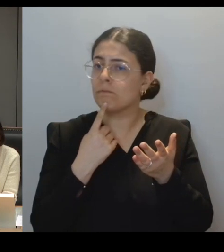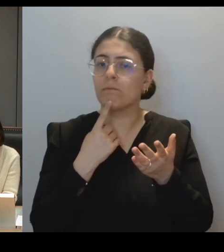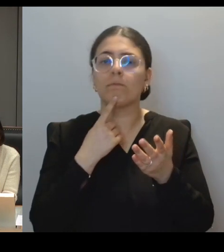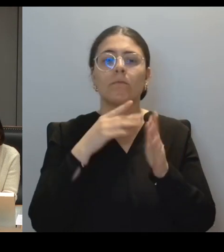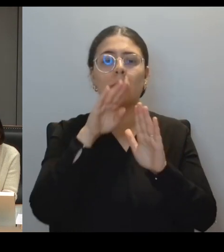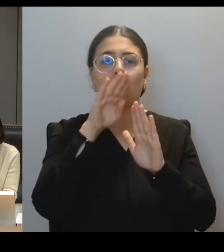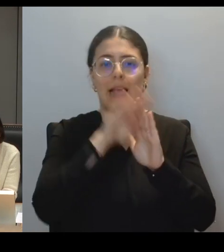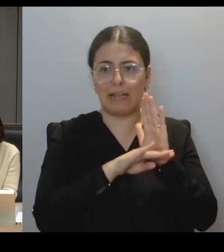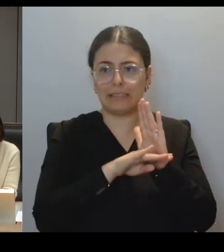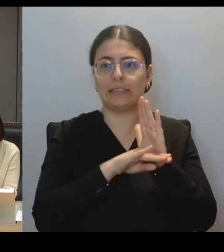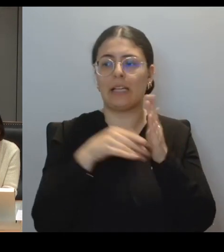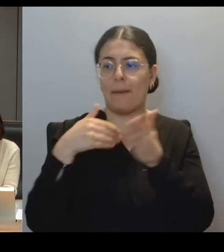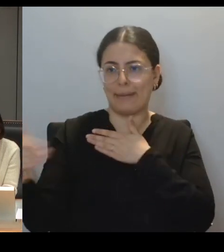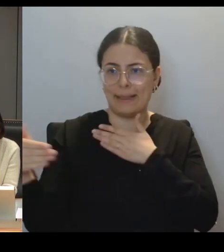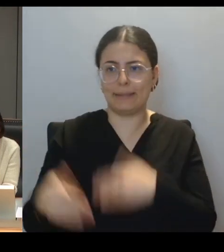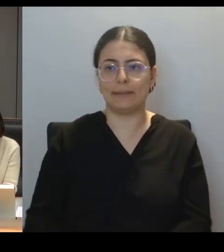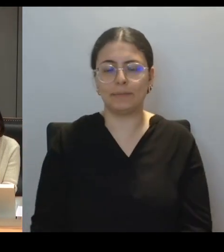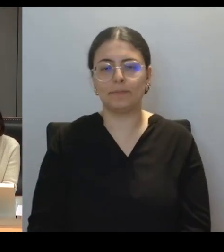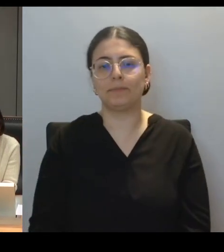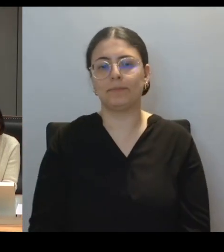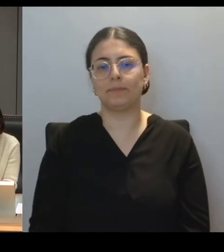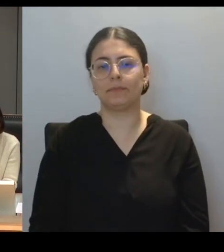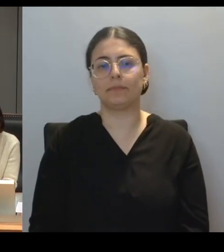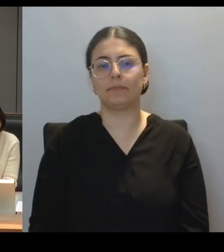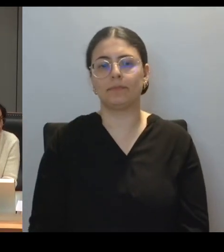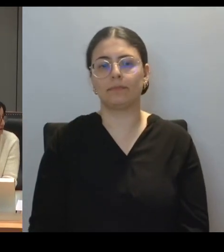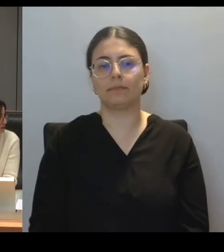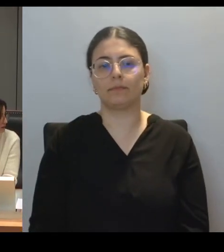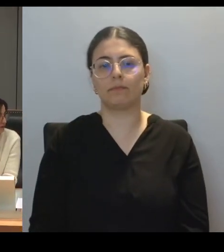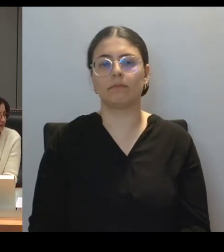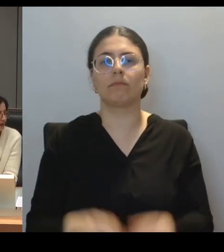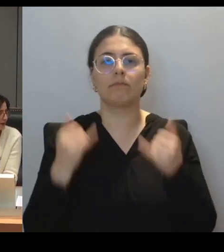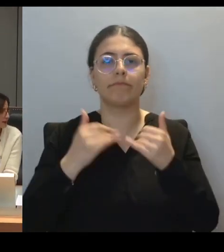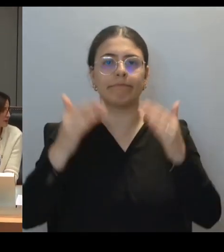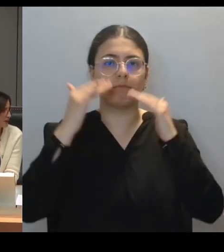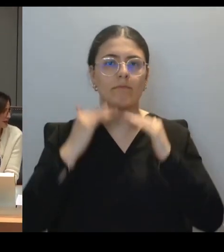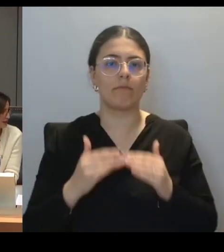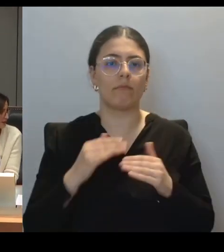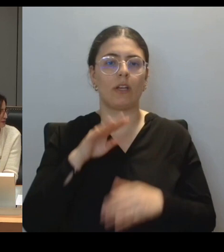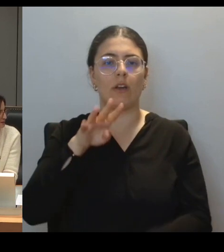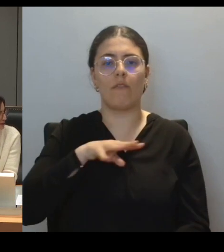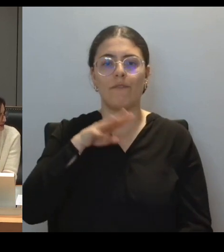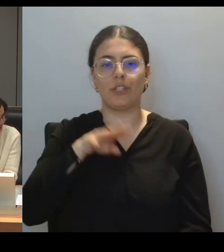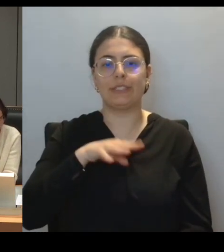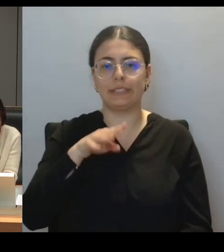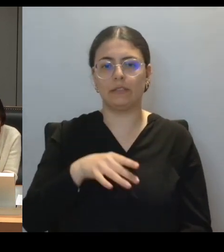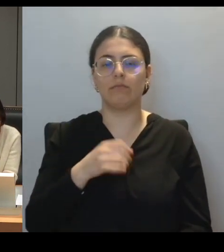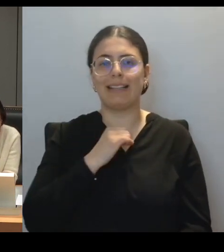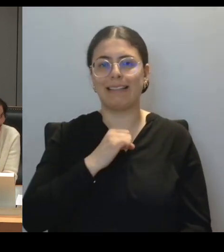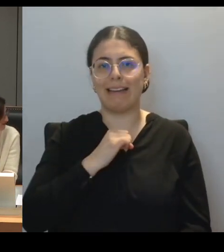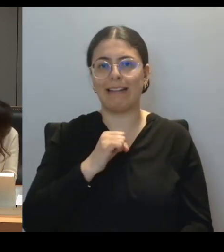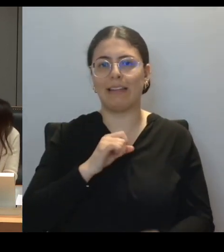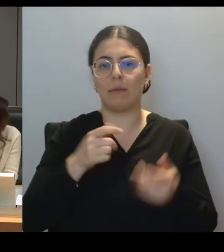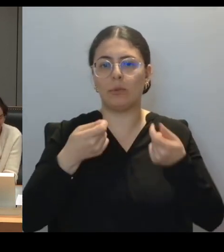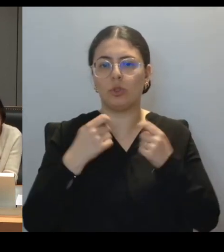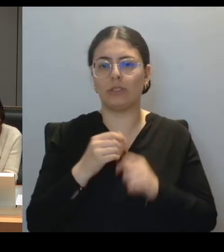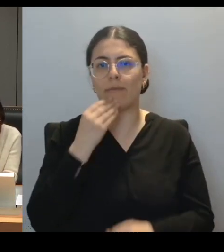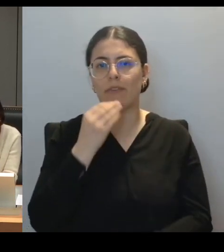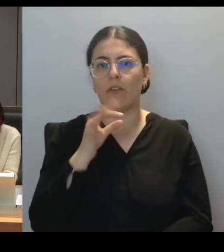Ich rufe auf Tagesordnungspunkt 14 Dringliche Beschlussempfehlung des Hauptausschusses Drucksache 19 von 15/38 zur Vorlage zur